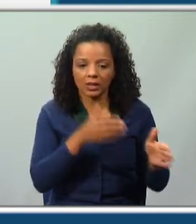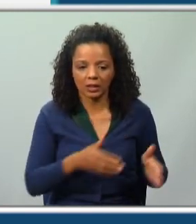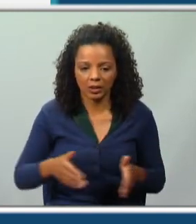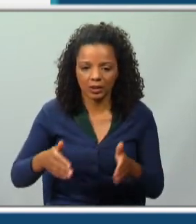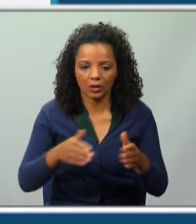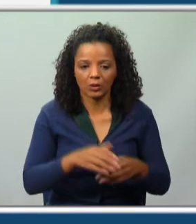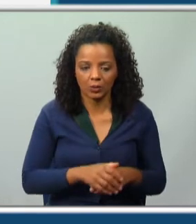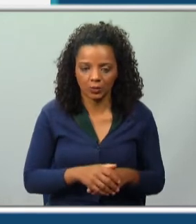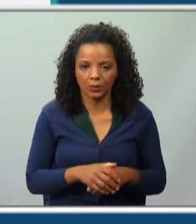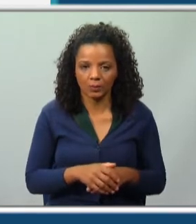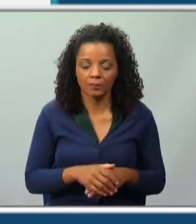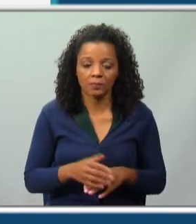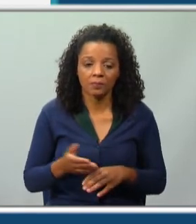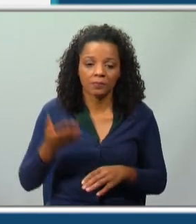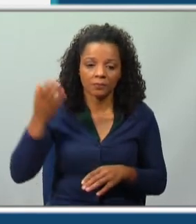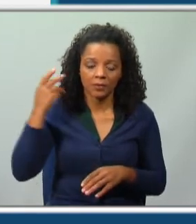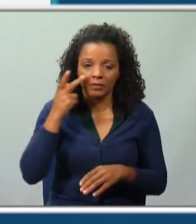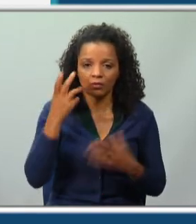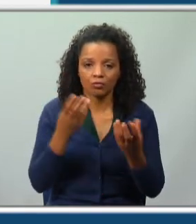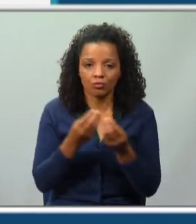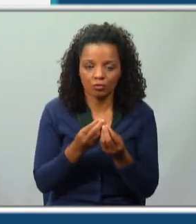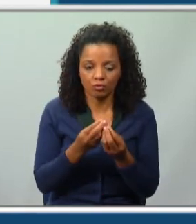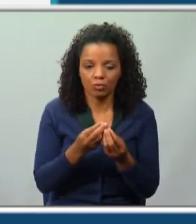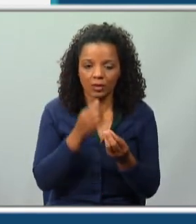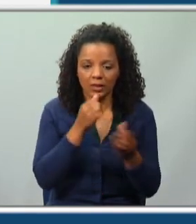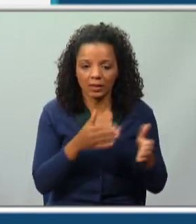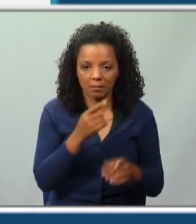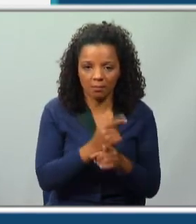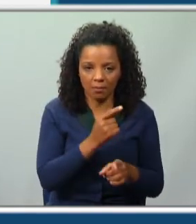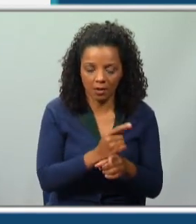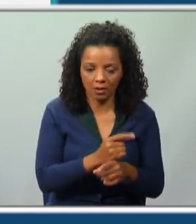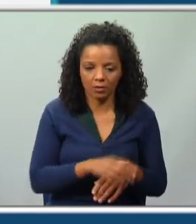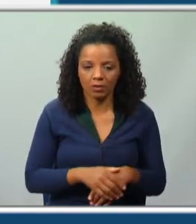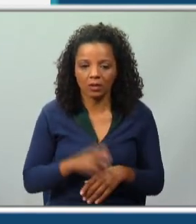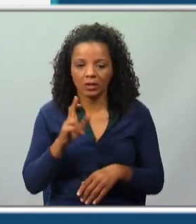permitir a mente eram os que viviam juntos ou mesmo Ribeiro e residente de 讓心靈是那些活著的人一起，甚至里貝羅和居民